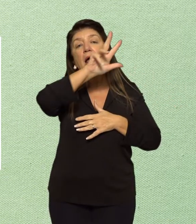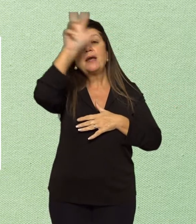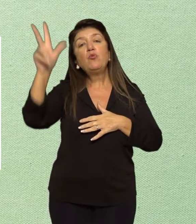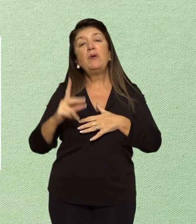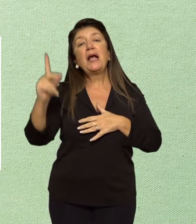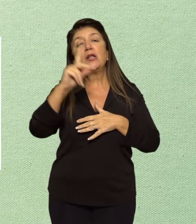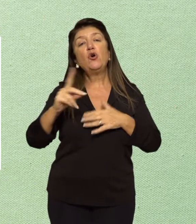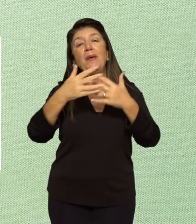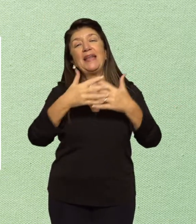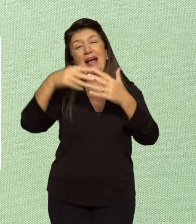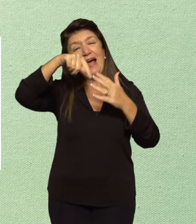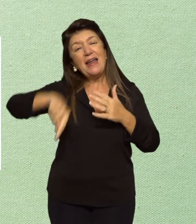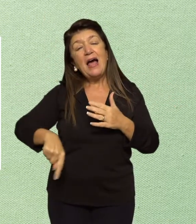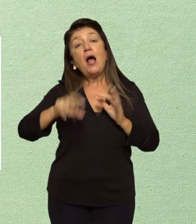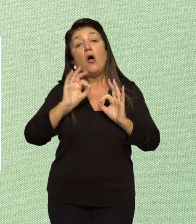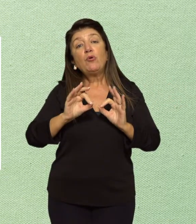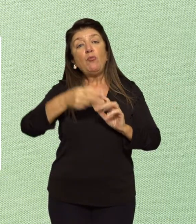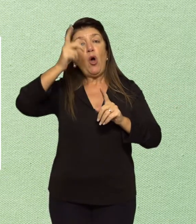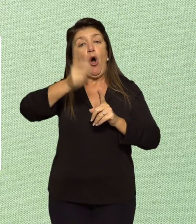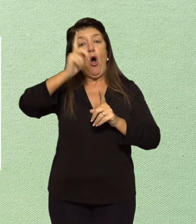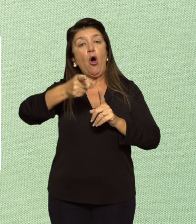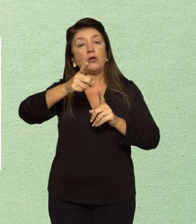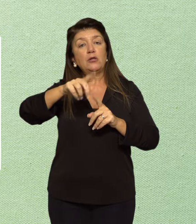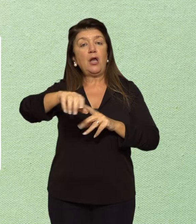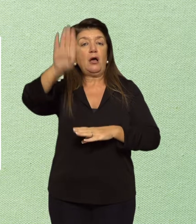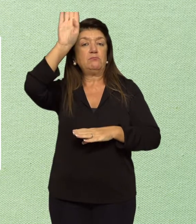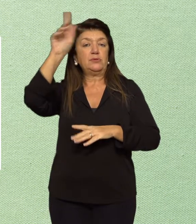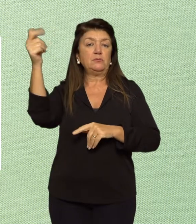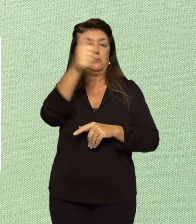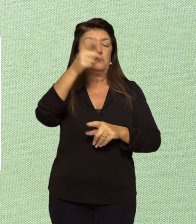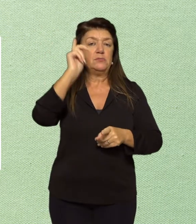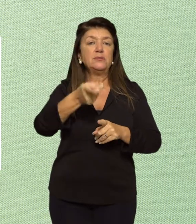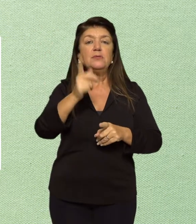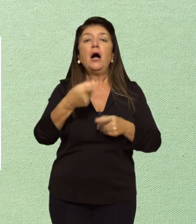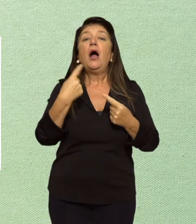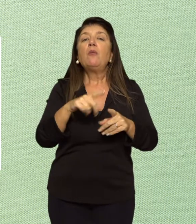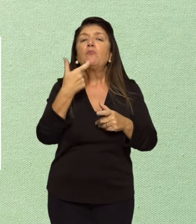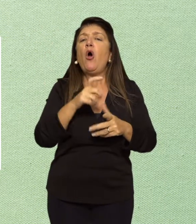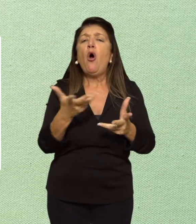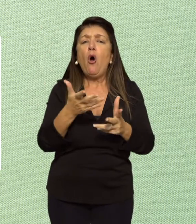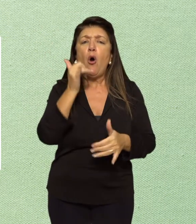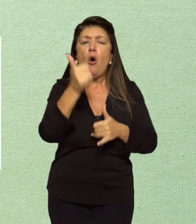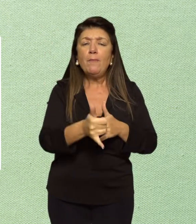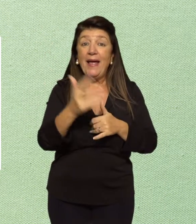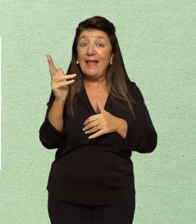dittatore. Viene simulato un incidente perché queste tre donne erano appunto tre attiviste che